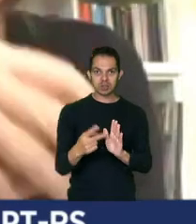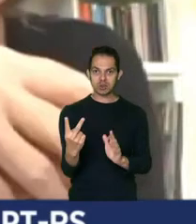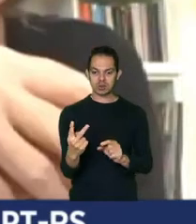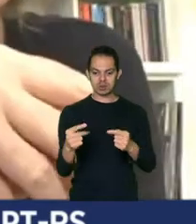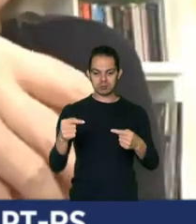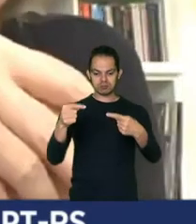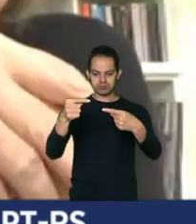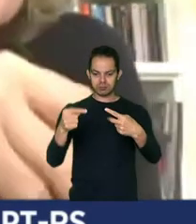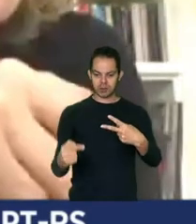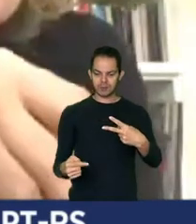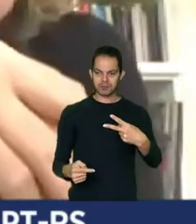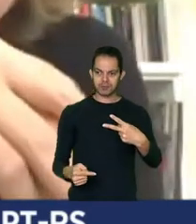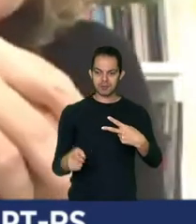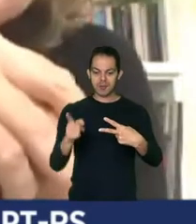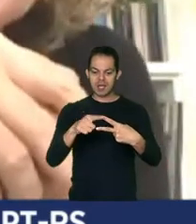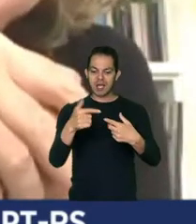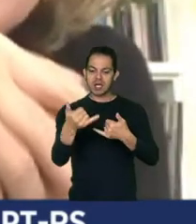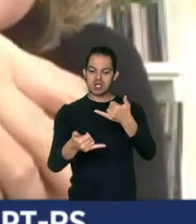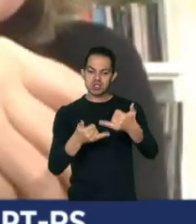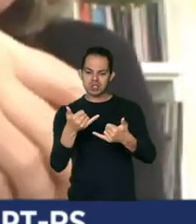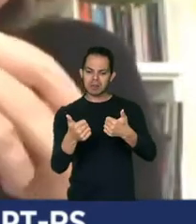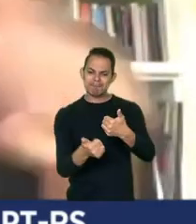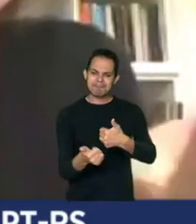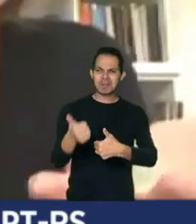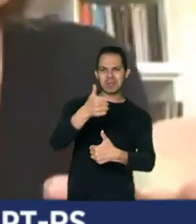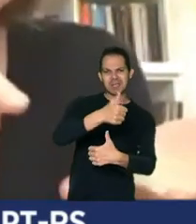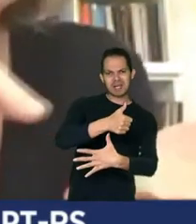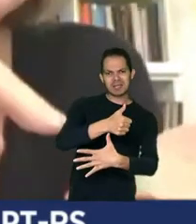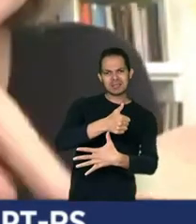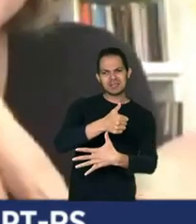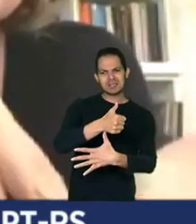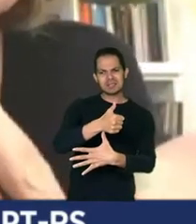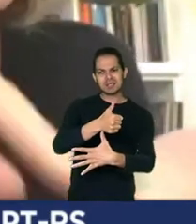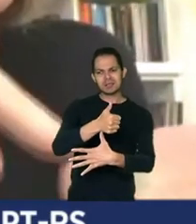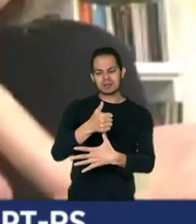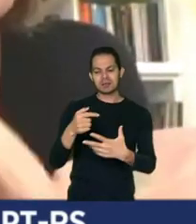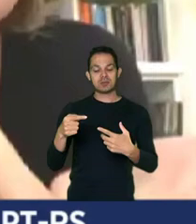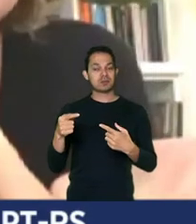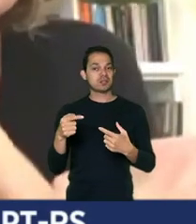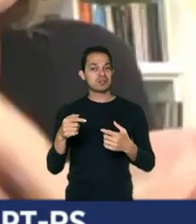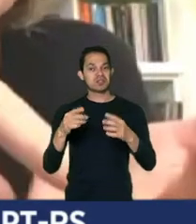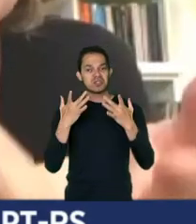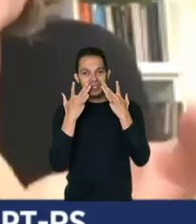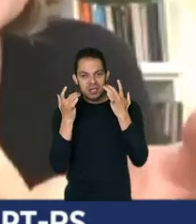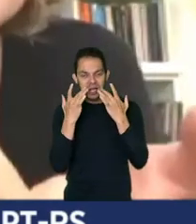QUAL É A PRIORIDADE? QUANDO DOIS PROJETOS ESTÃO COLOCADOS AQUI, PORQUE JOGOS SE TRANSFORMARAM EM PRIORIDADE QUANDO NÓS ESTARÍAMOS FALANDO DO TEATRO, DO CINEMA,